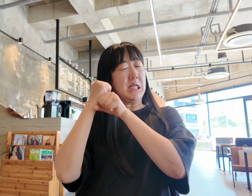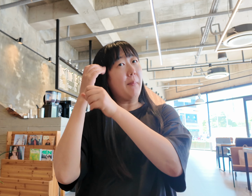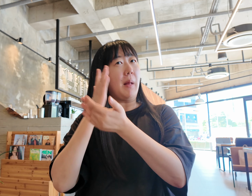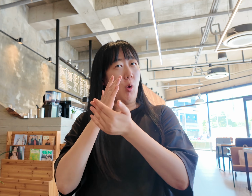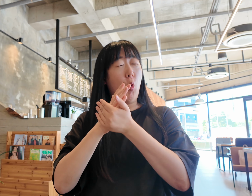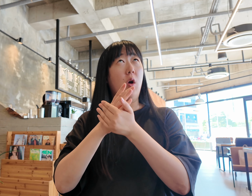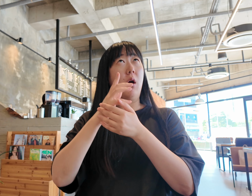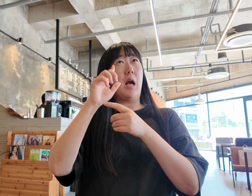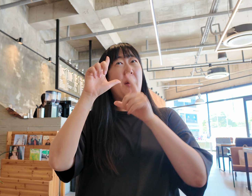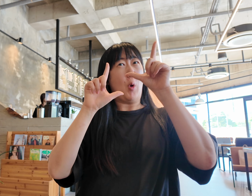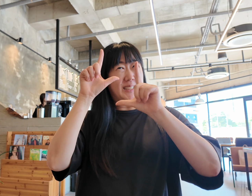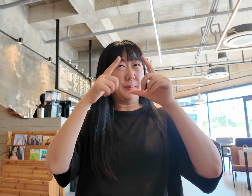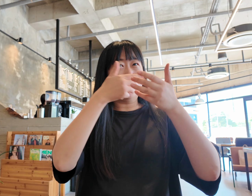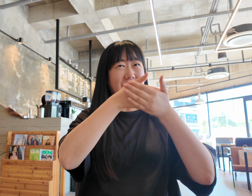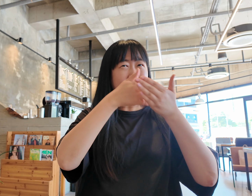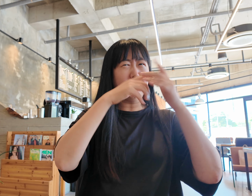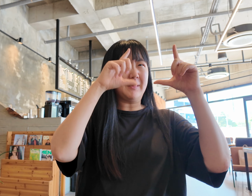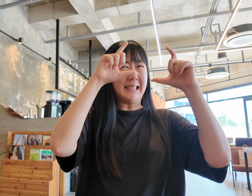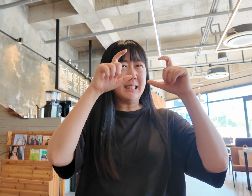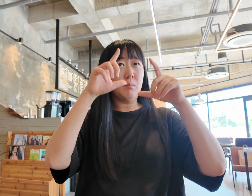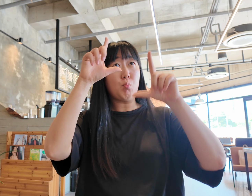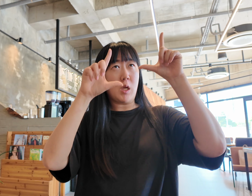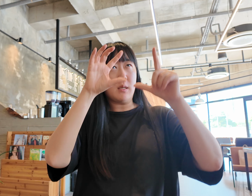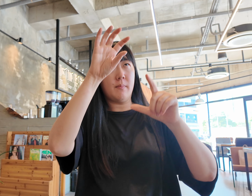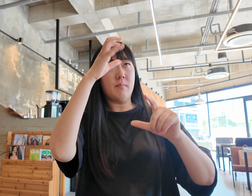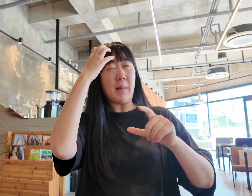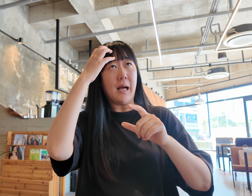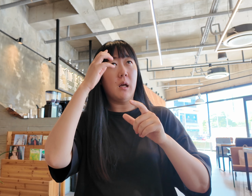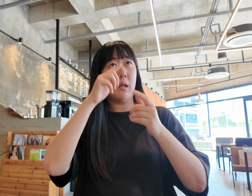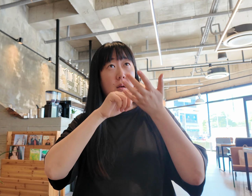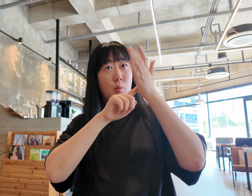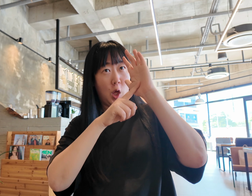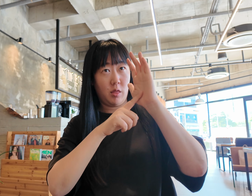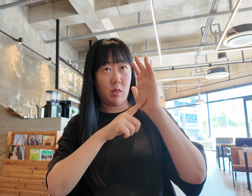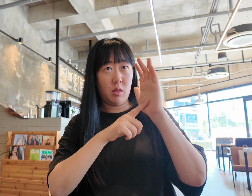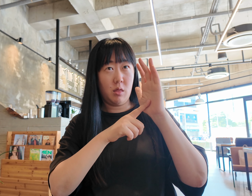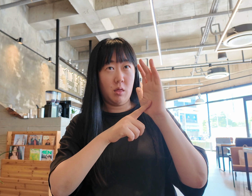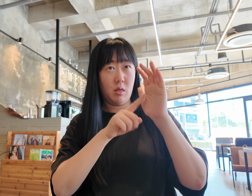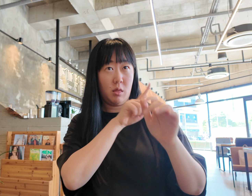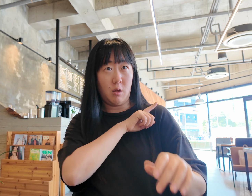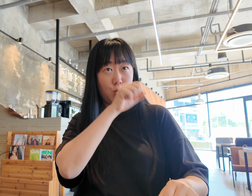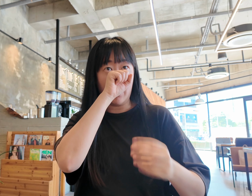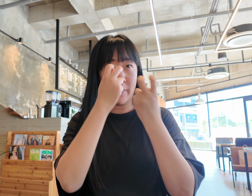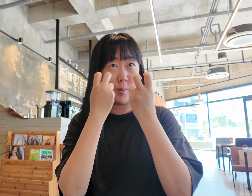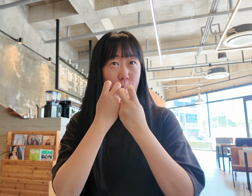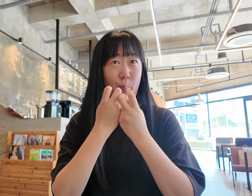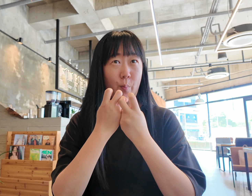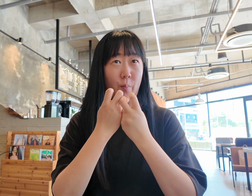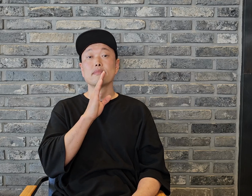それに導かれるのではなく、 実際の太陽を絵や写真で 表現するのがベストなのでしょうか